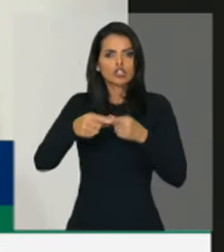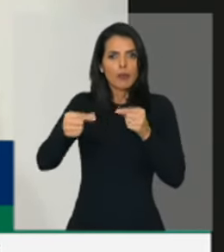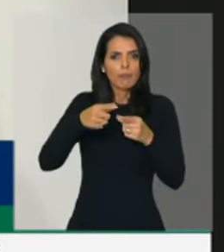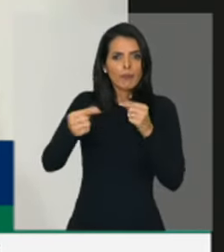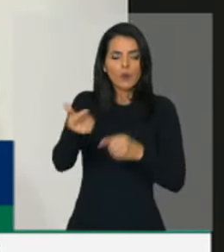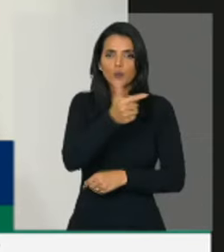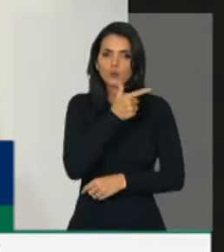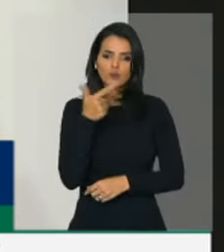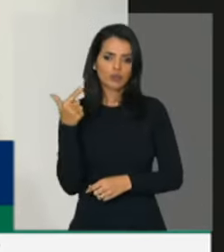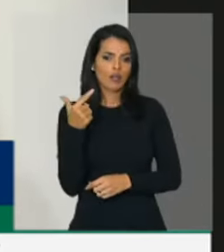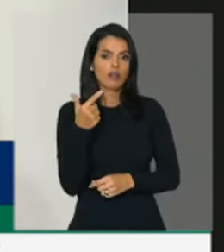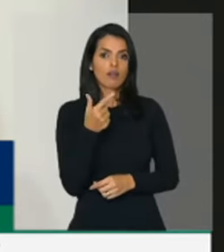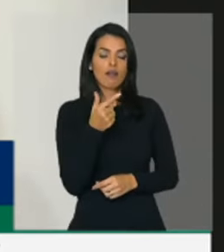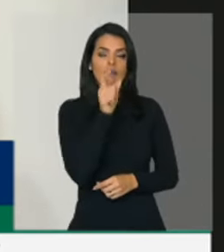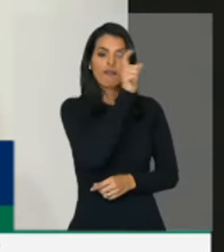ESTÁ FALTANDO VACINA NA ALEMANHA. SÓ DEZ PAÍSES TEM